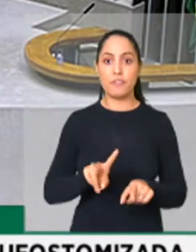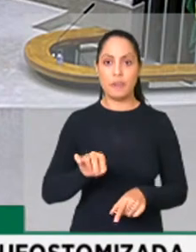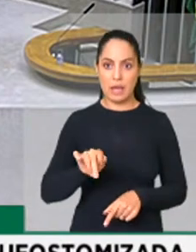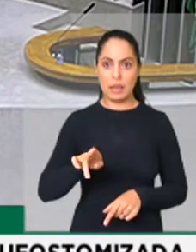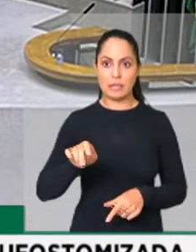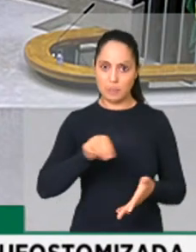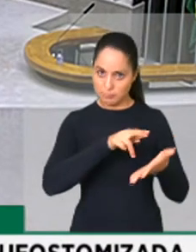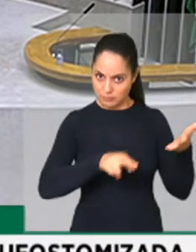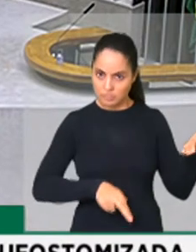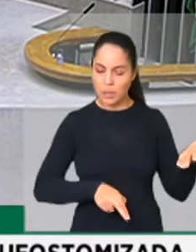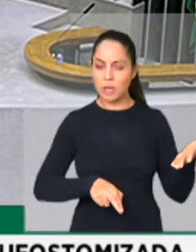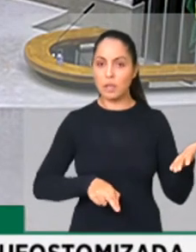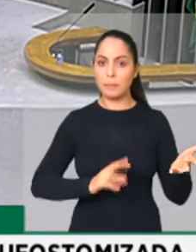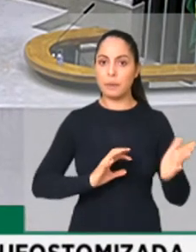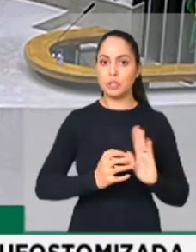DIRETA ENTRE A TRAQUÉIA E O